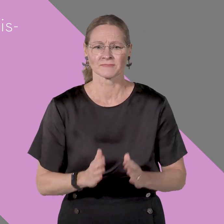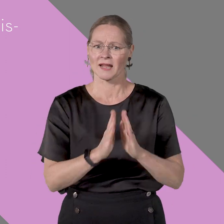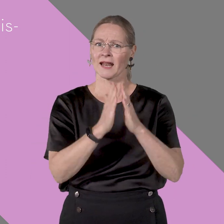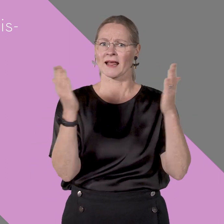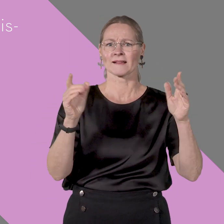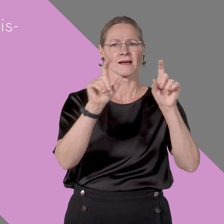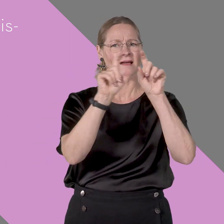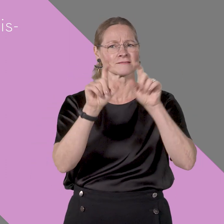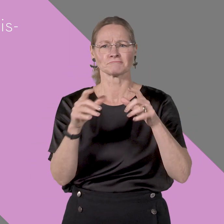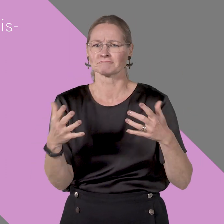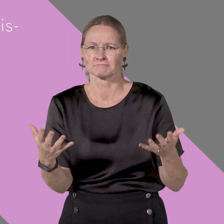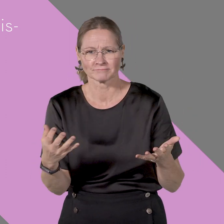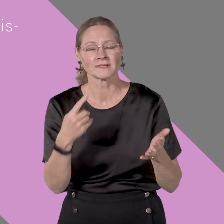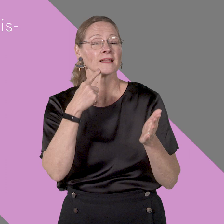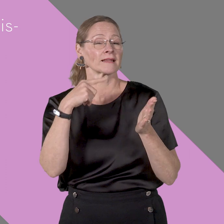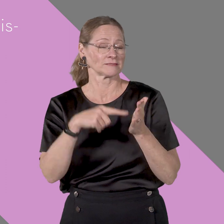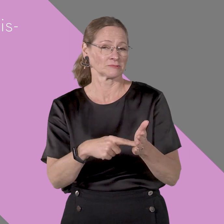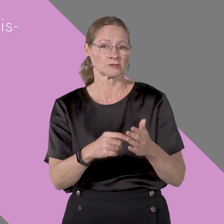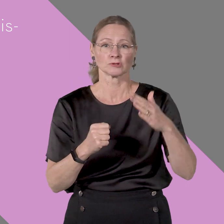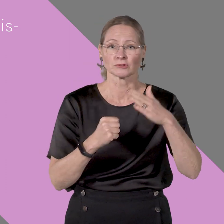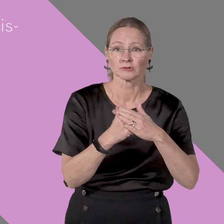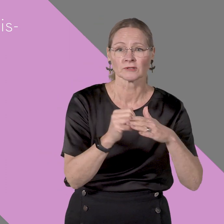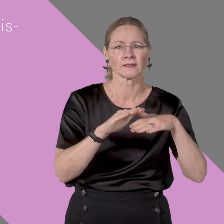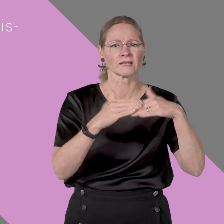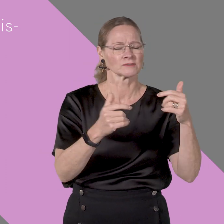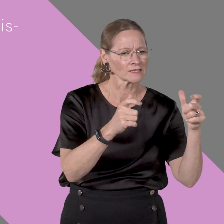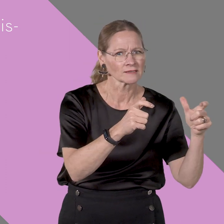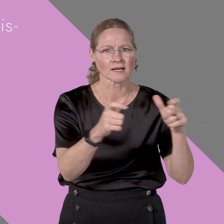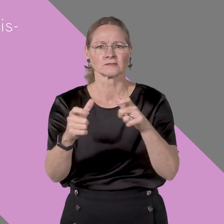Lehdessä käsitellään muun muassa sosiaali- ja terveysjärjestöjen -